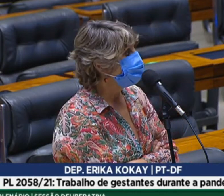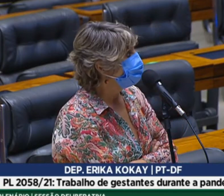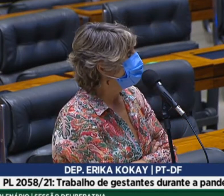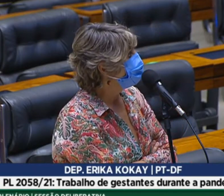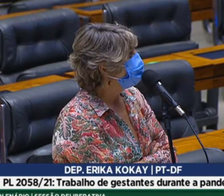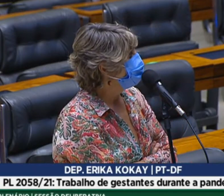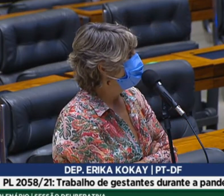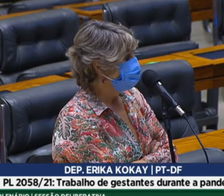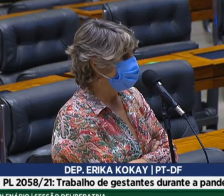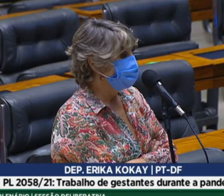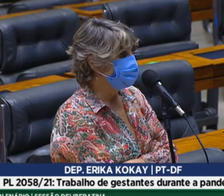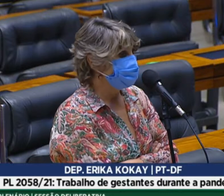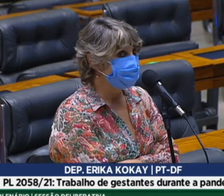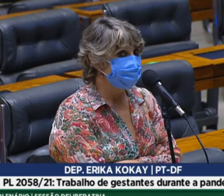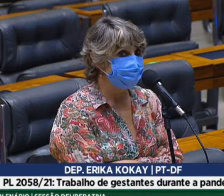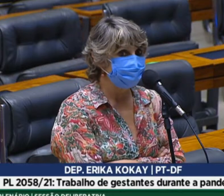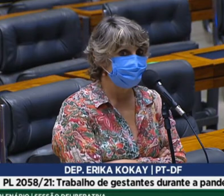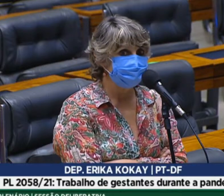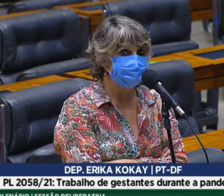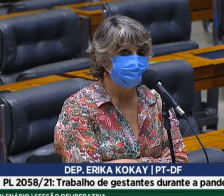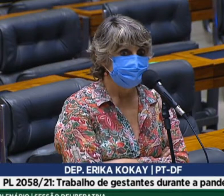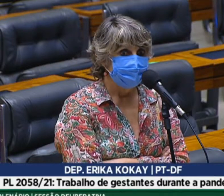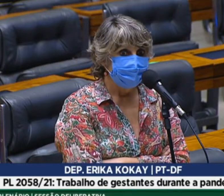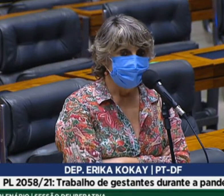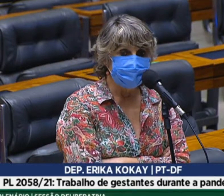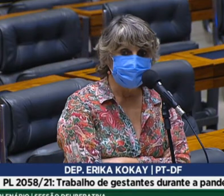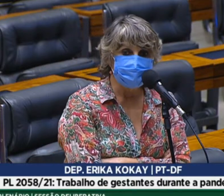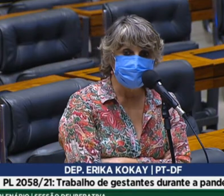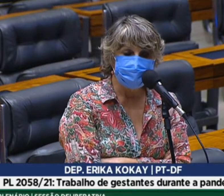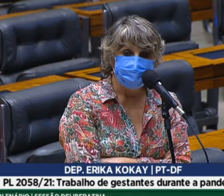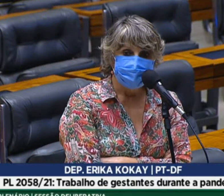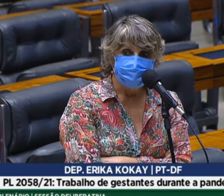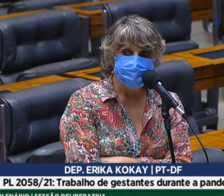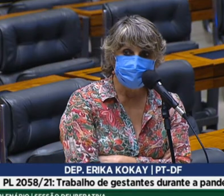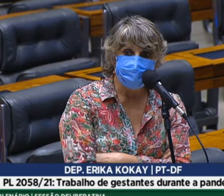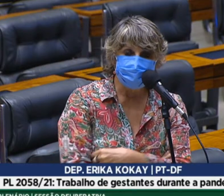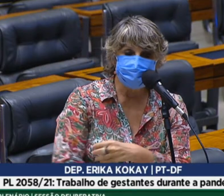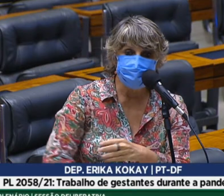TRABALHO DAS GRÁVIDAS. E QUE AQUI... SE ESTABELECE INCLUSIVE QUE A GRÁVIDA QUE NÃO ESTIVER TOTALMENTE